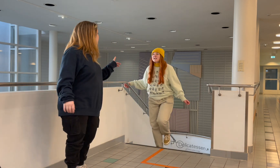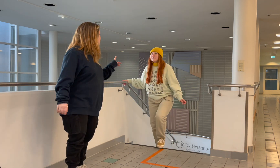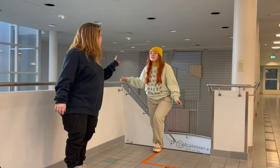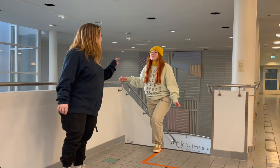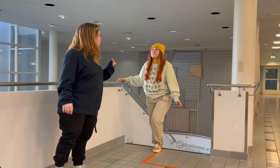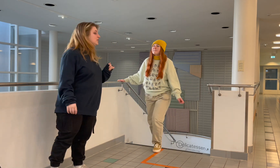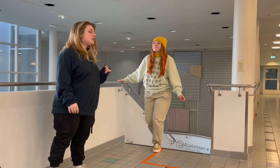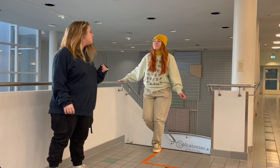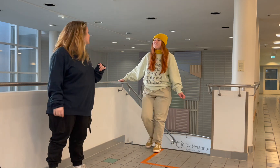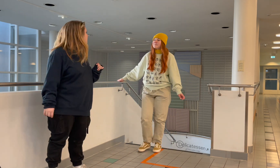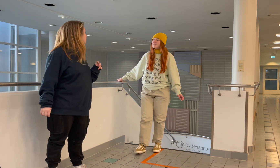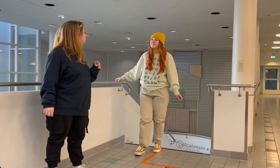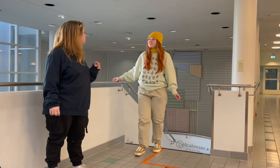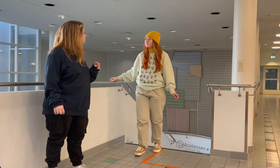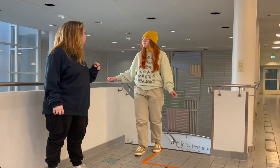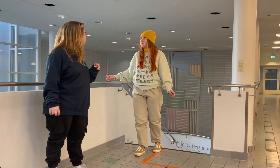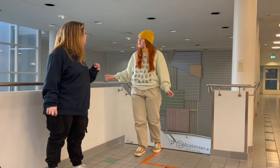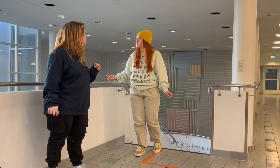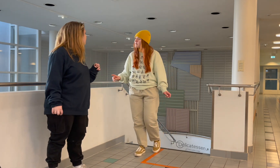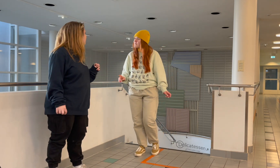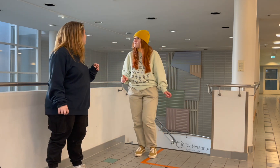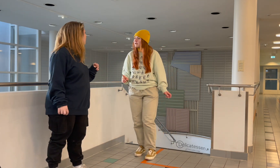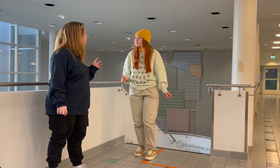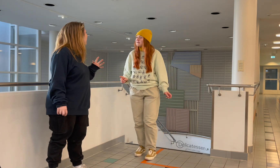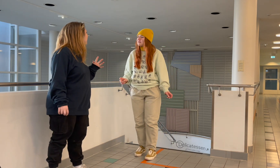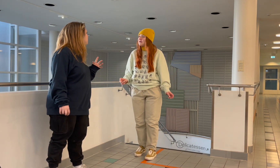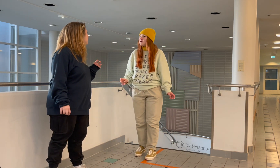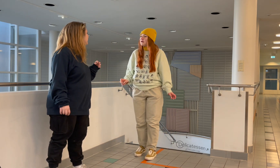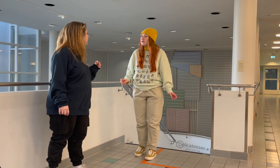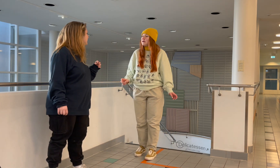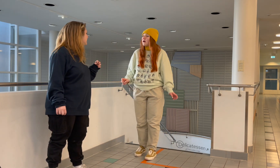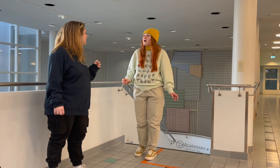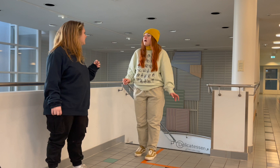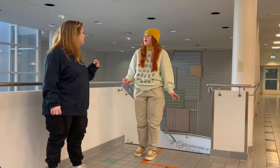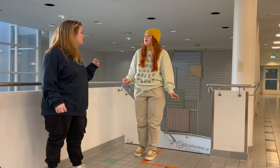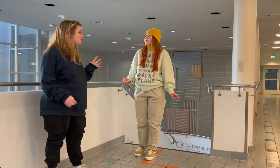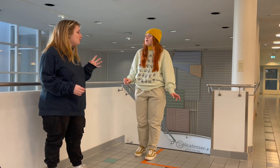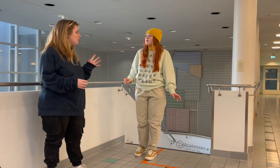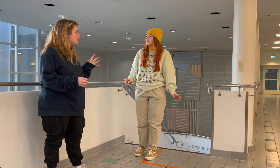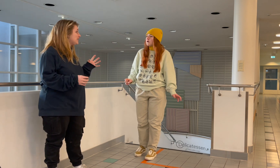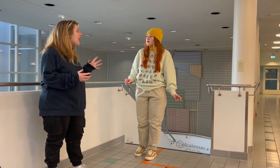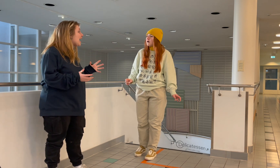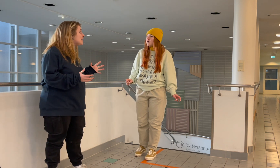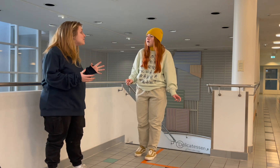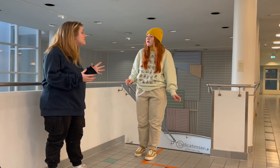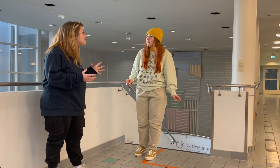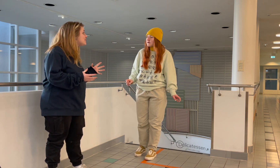Hei anteeksi, mitä kello on? Mitä kello on?? KELLO??